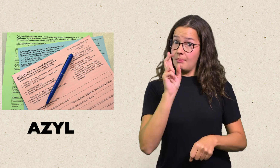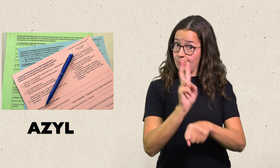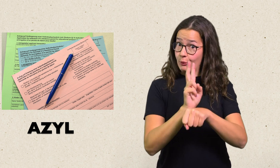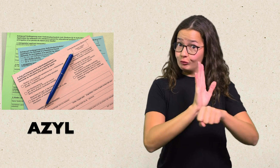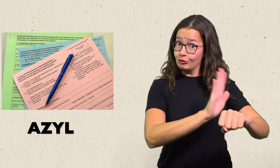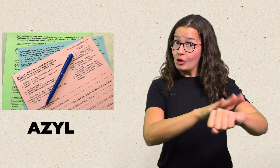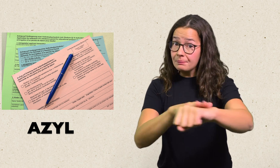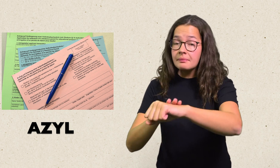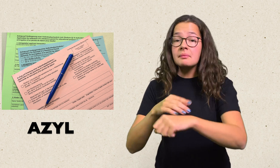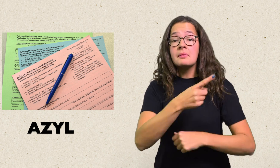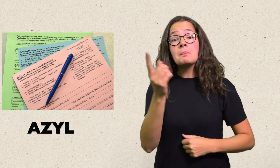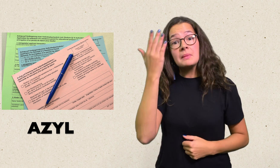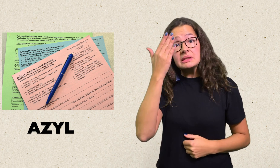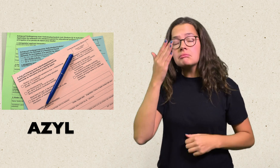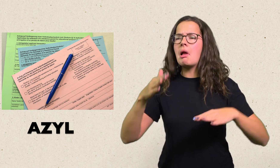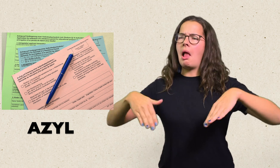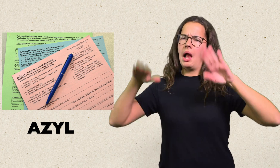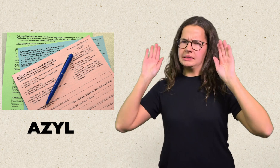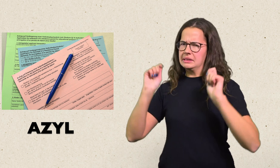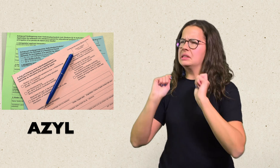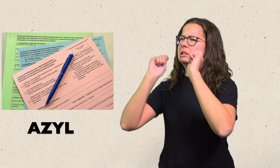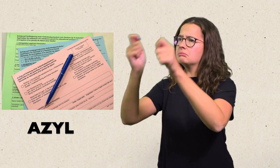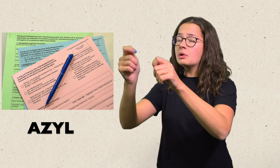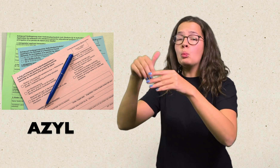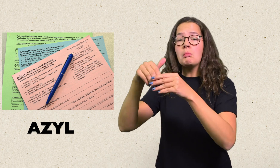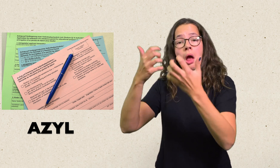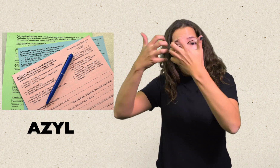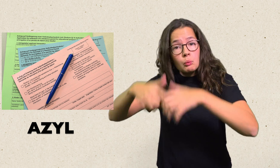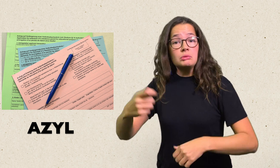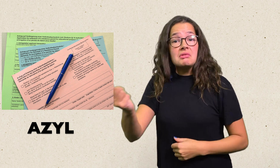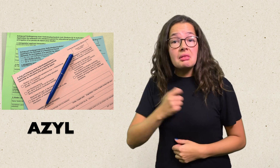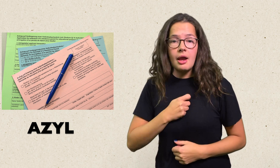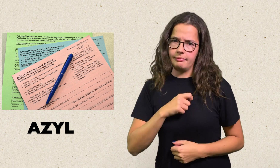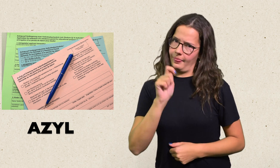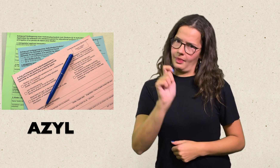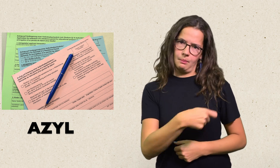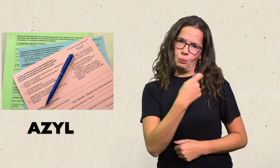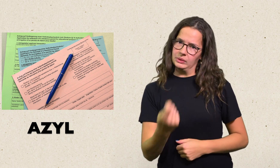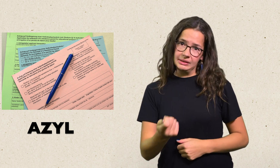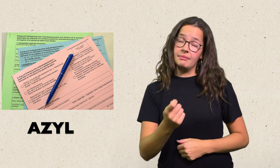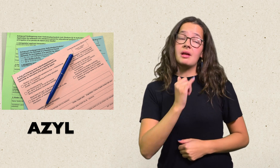Pozor, žádost o povolení azylu dostat všichni nemusí.